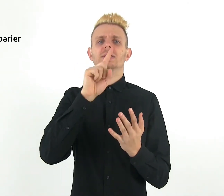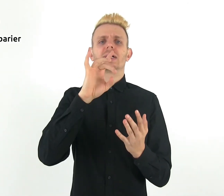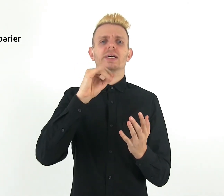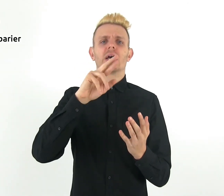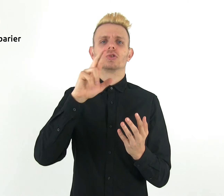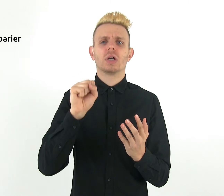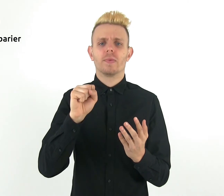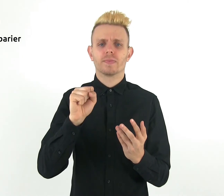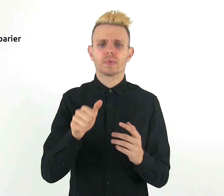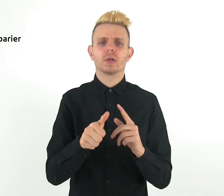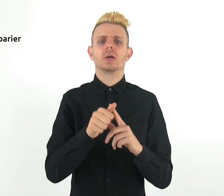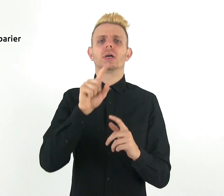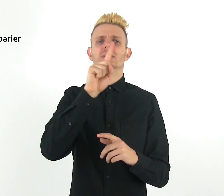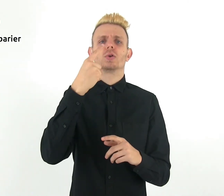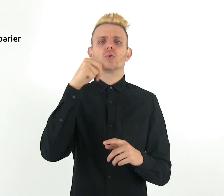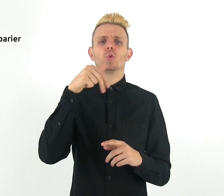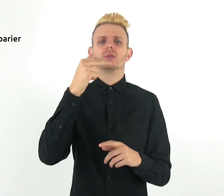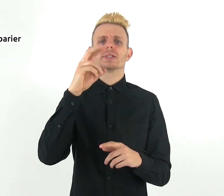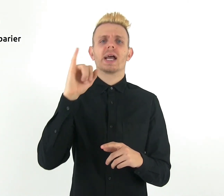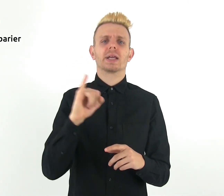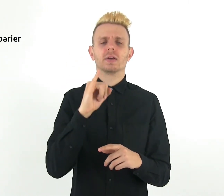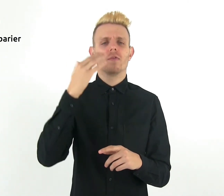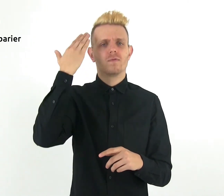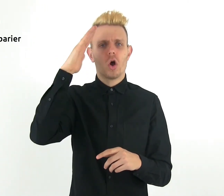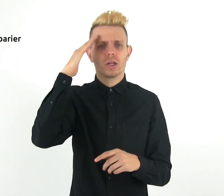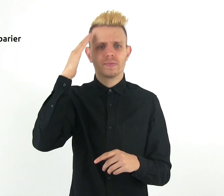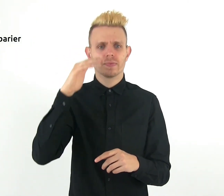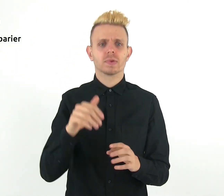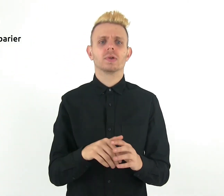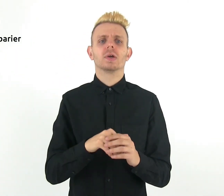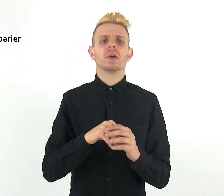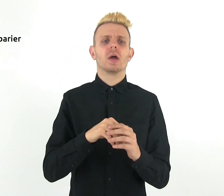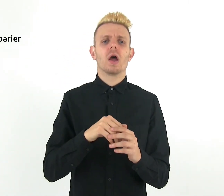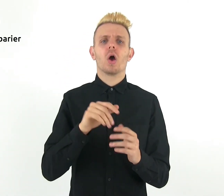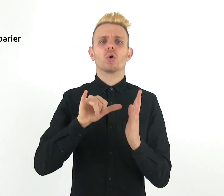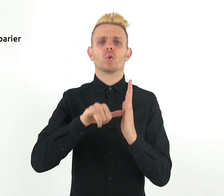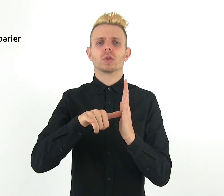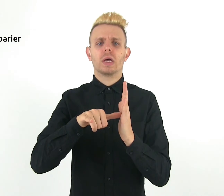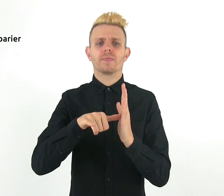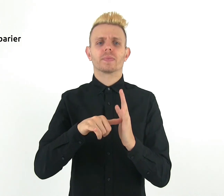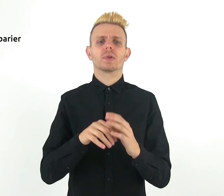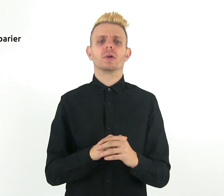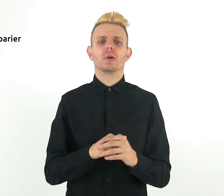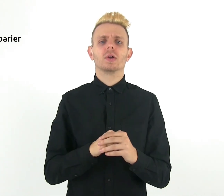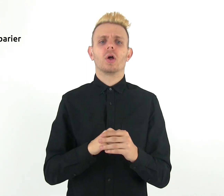Zgierza, Zduńskiej Woli, Kutna,